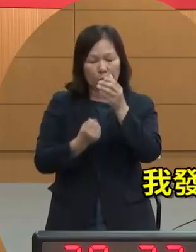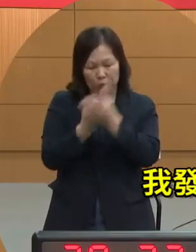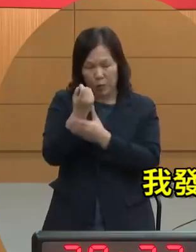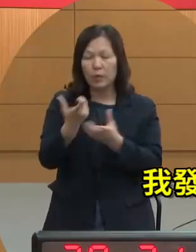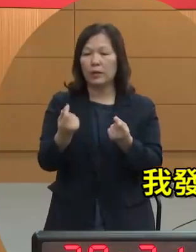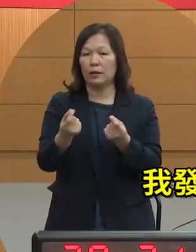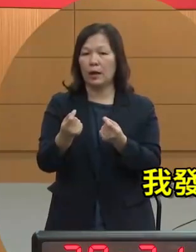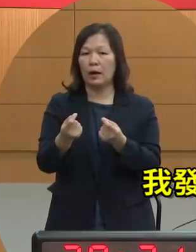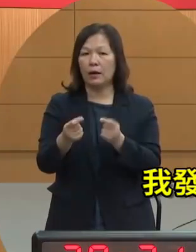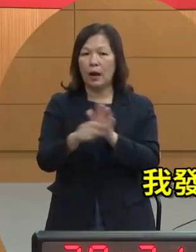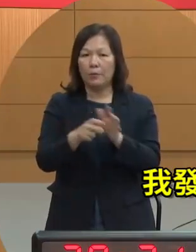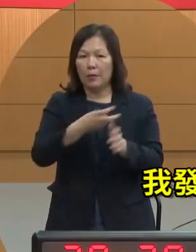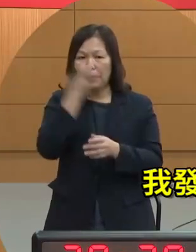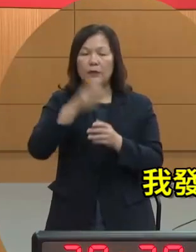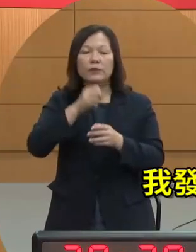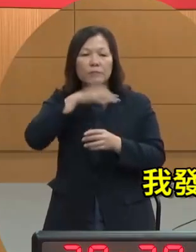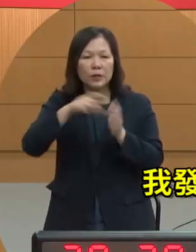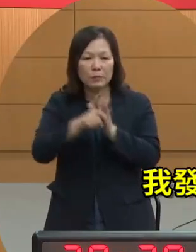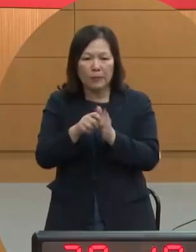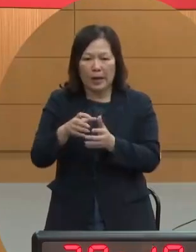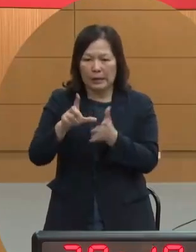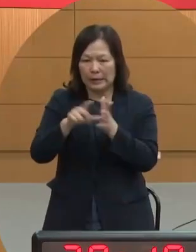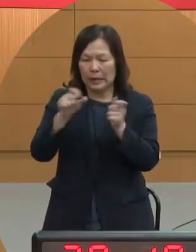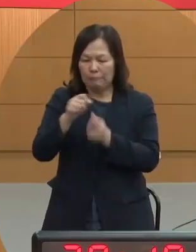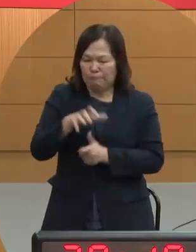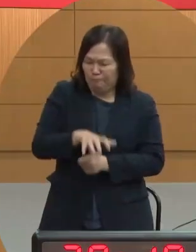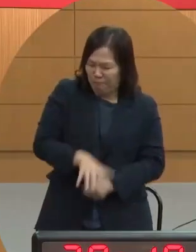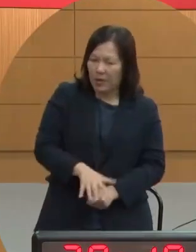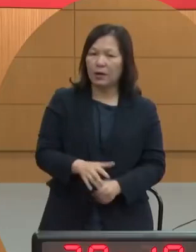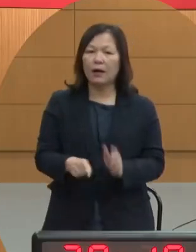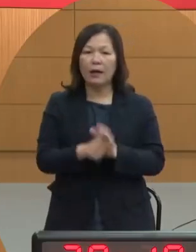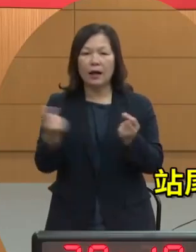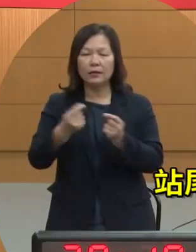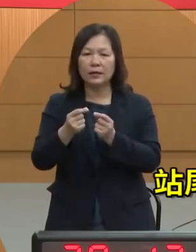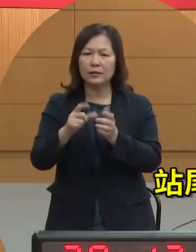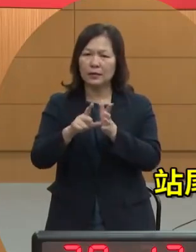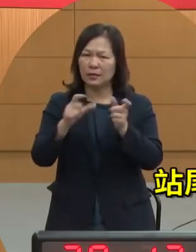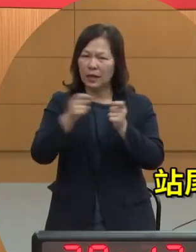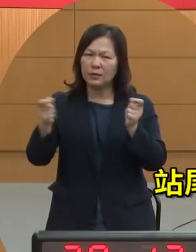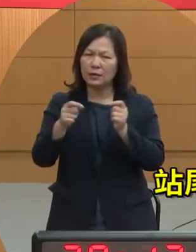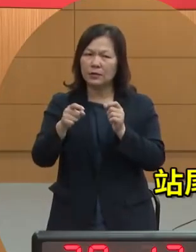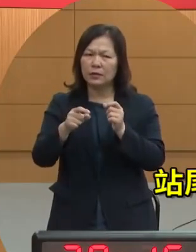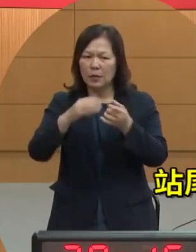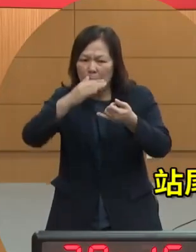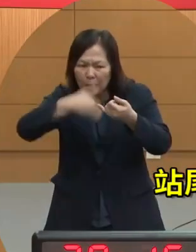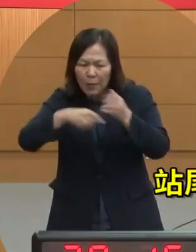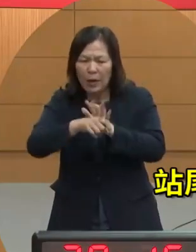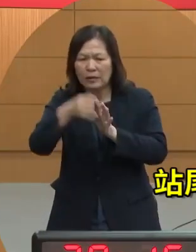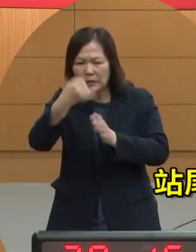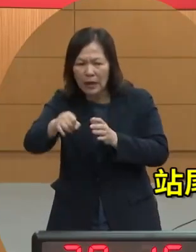我發現屏東長期以來被欺負 屏東長期處於一個 站尾包衰 政治混亂的情況